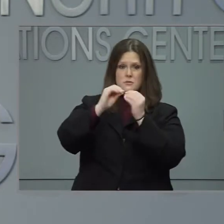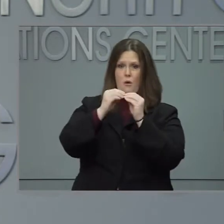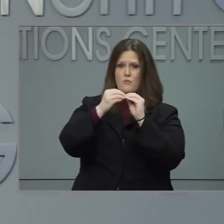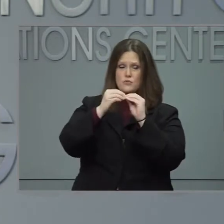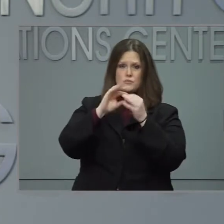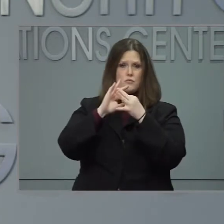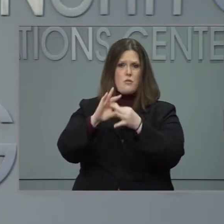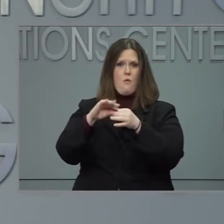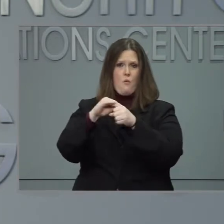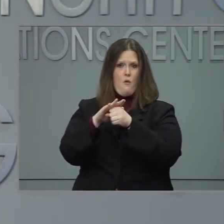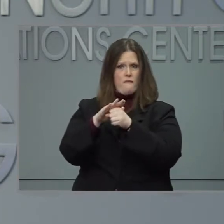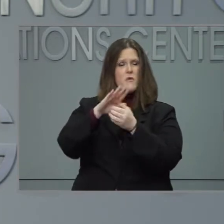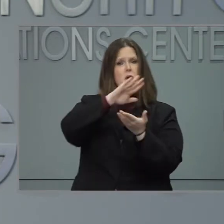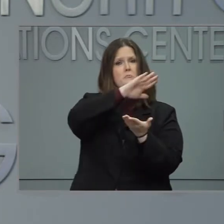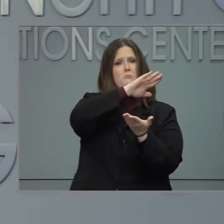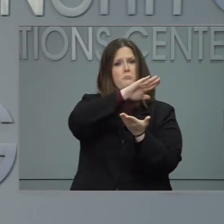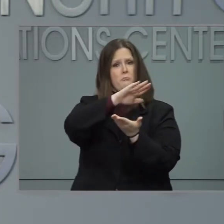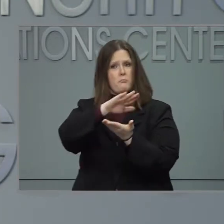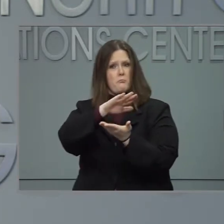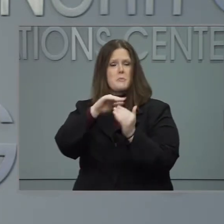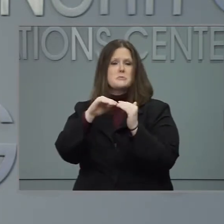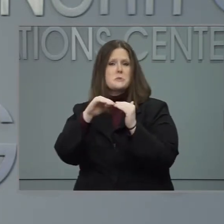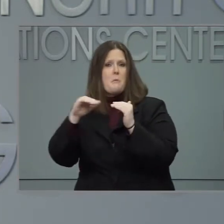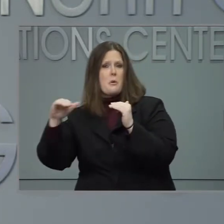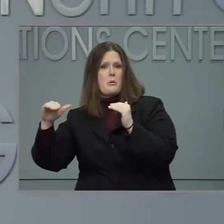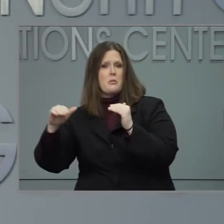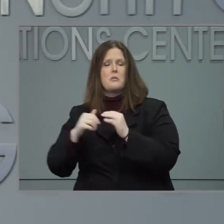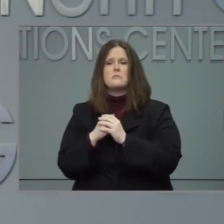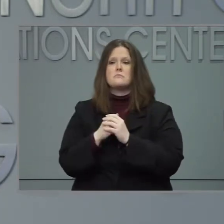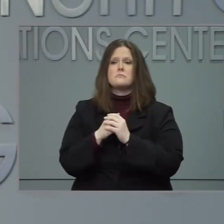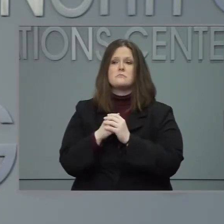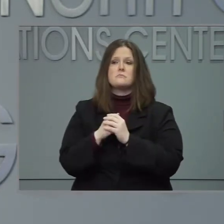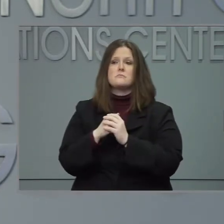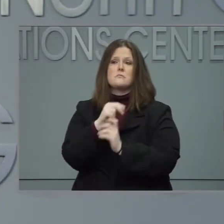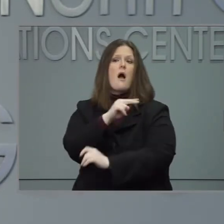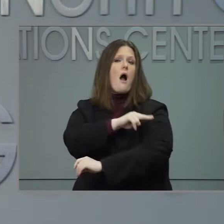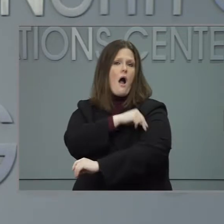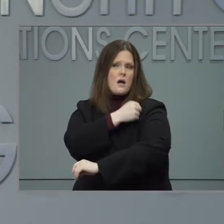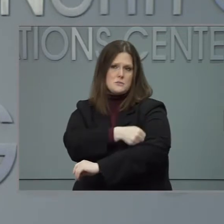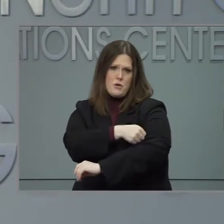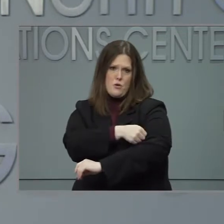Carolina del Norte han bajado y están estables, han bajado las hospitalizaciones hasta el